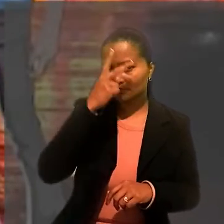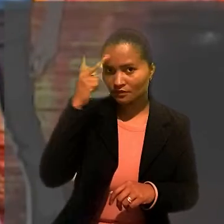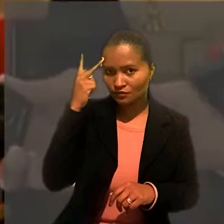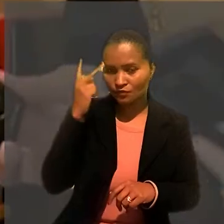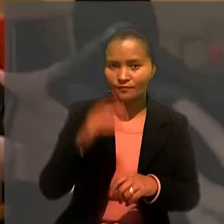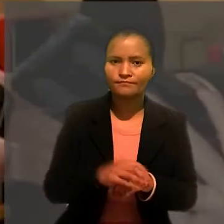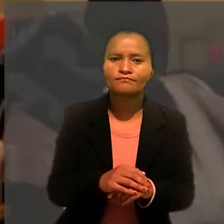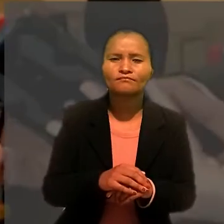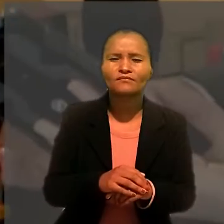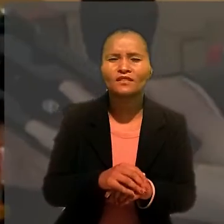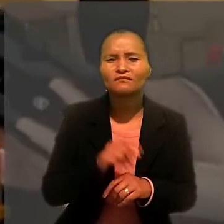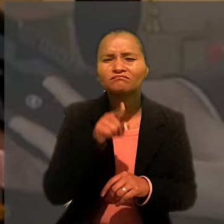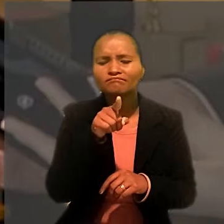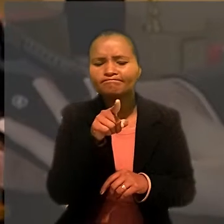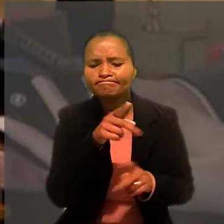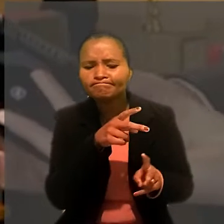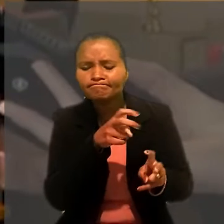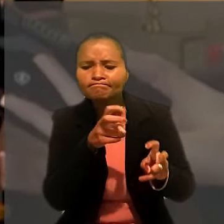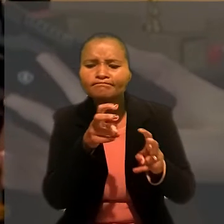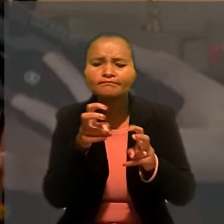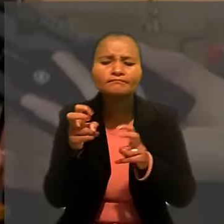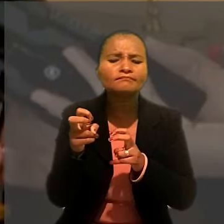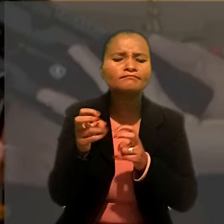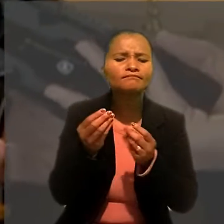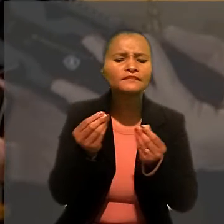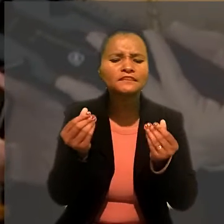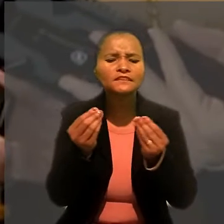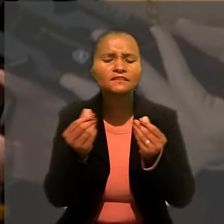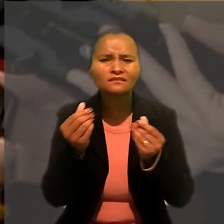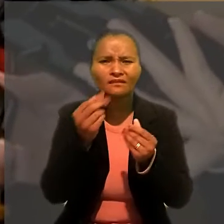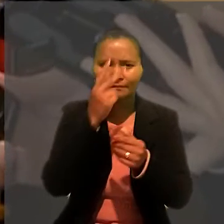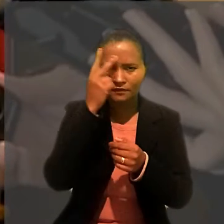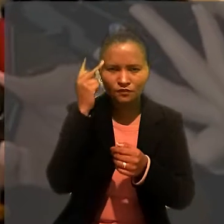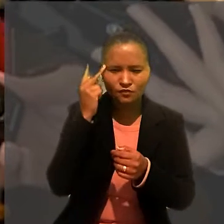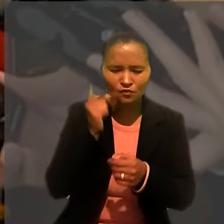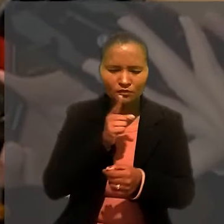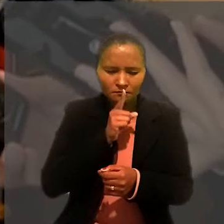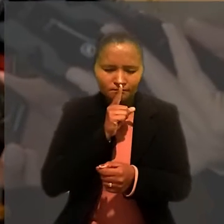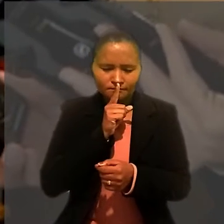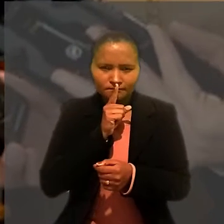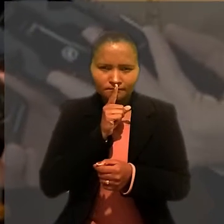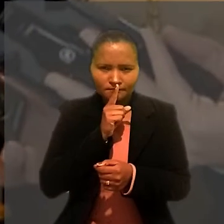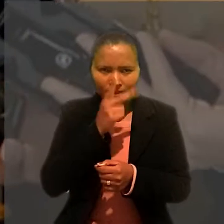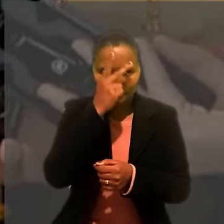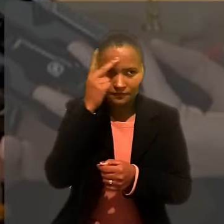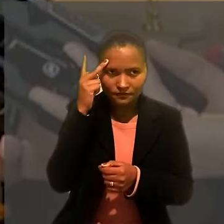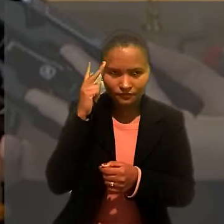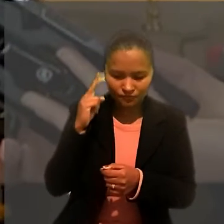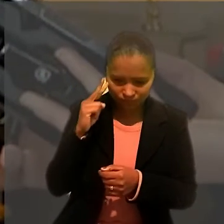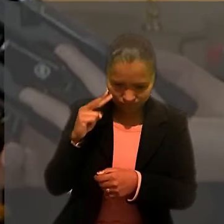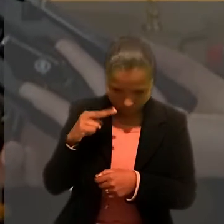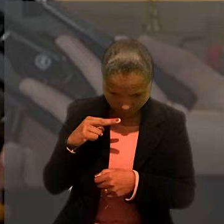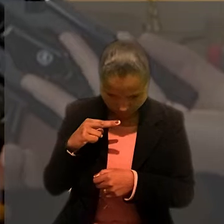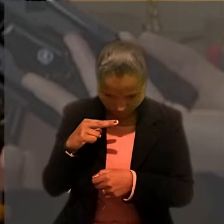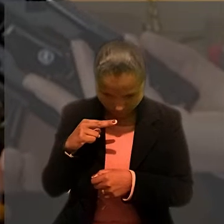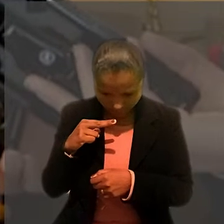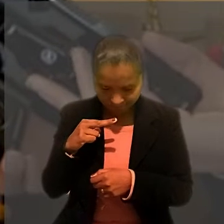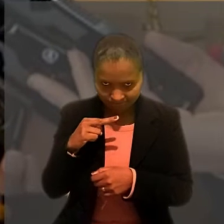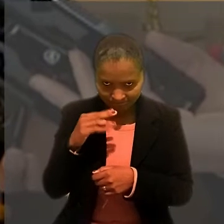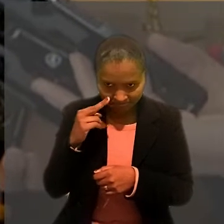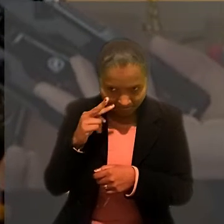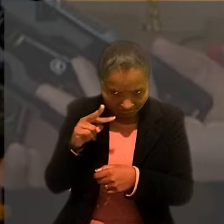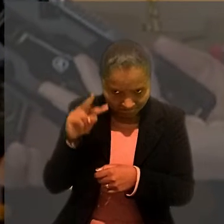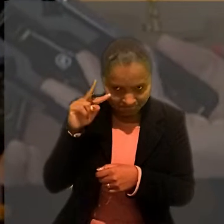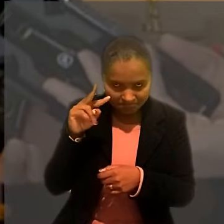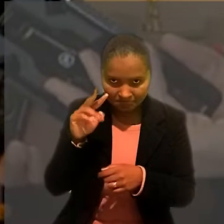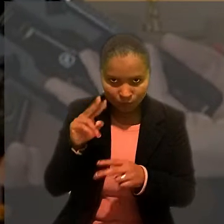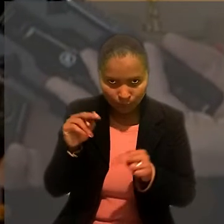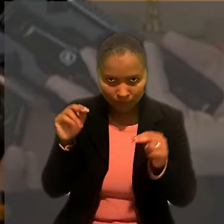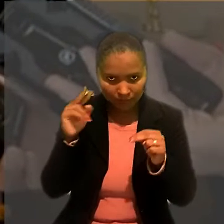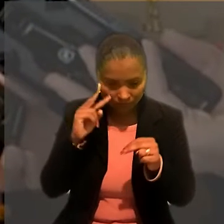"São sinais sensíveis, por exemplo, a pessoa está muito calada, a pessoa geralmente baixa a cabeça, não levanta,